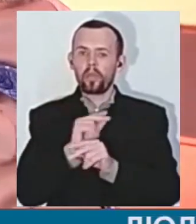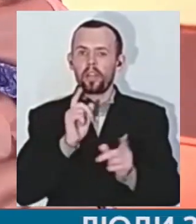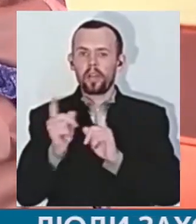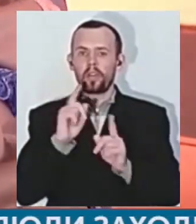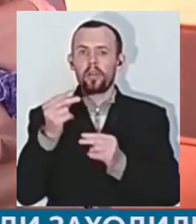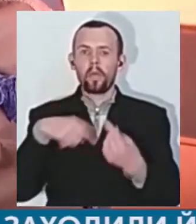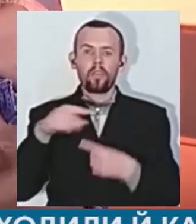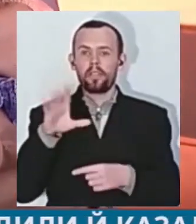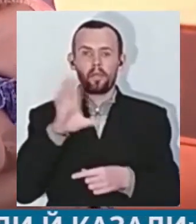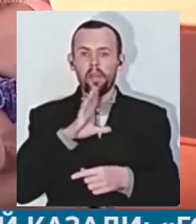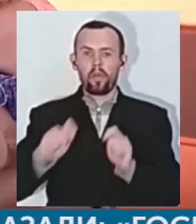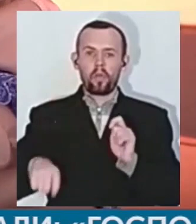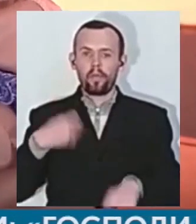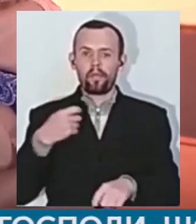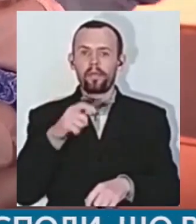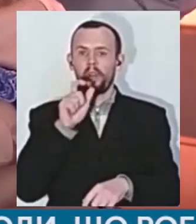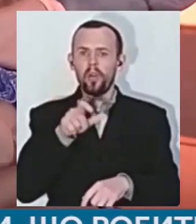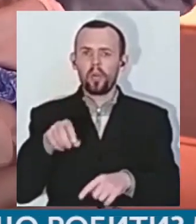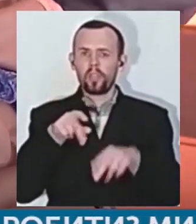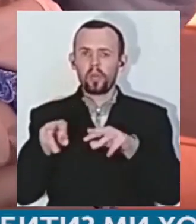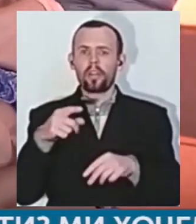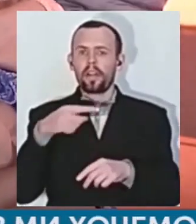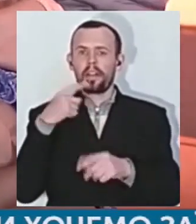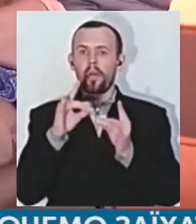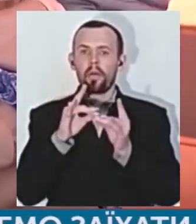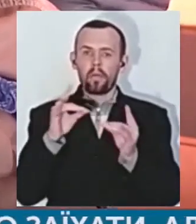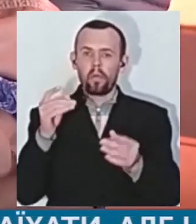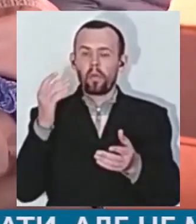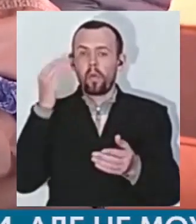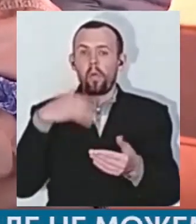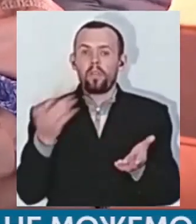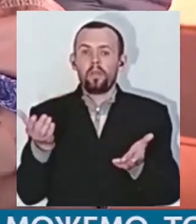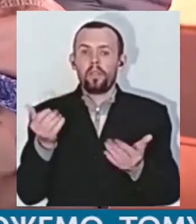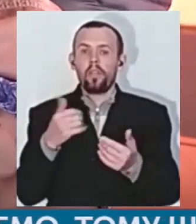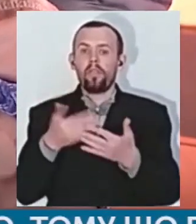Люди заходили й казали: «Господи, що робити?